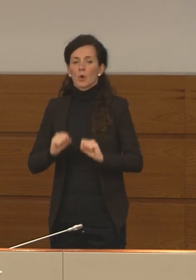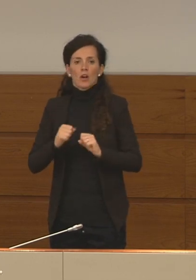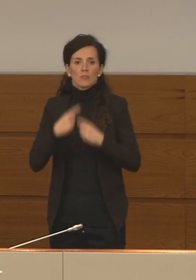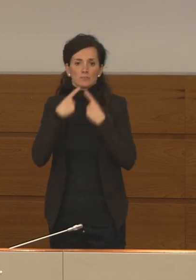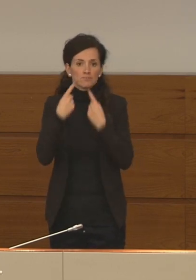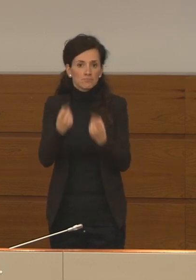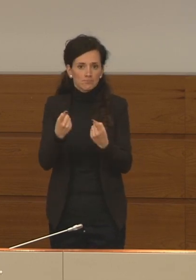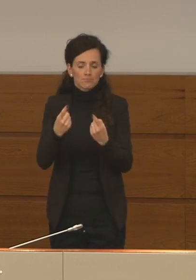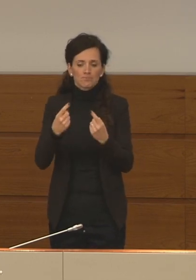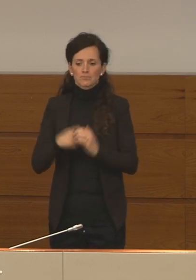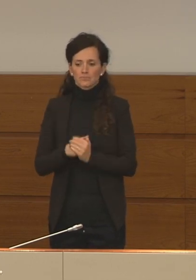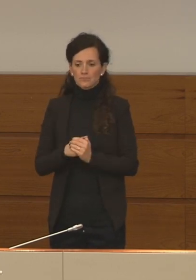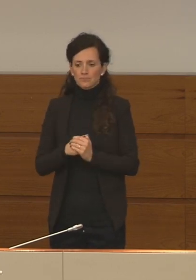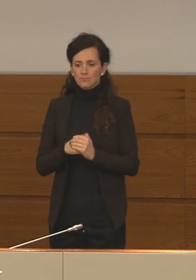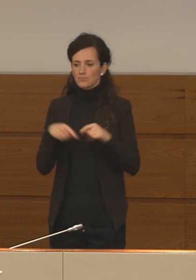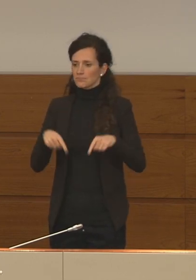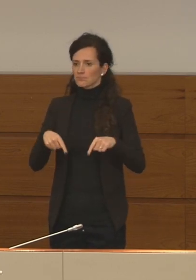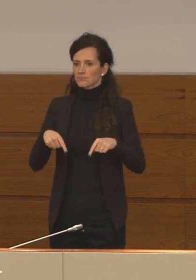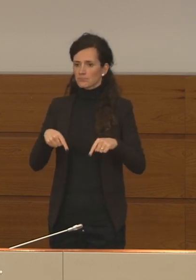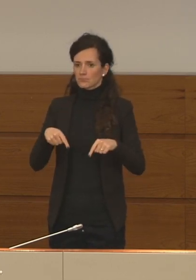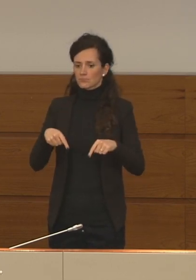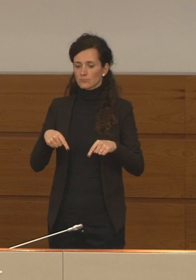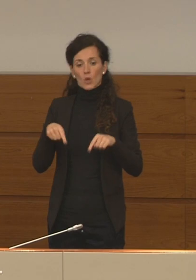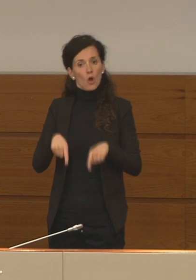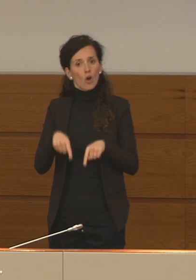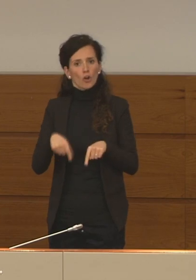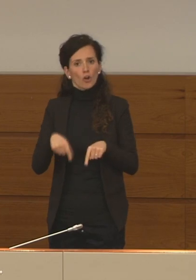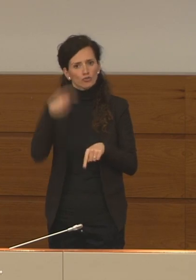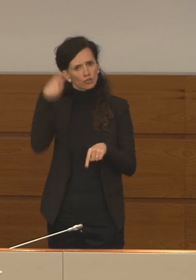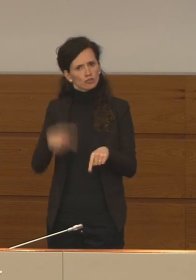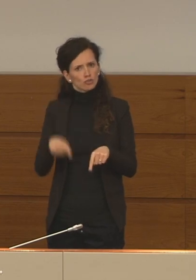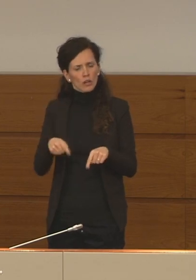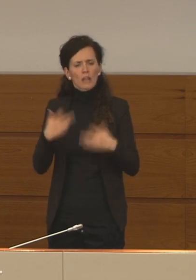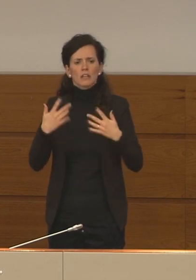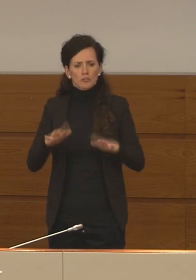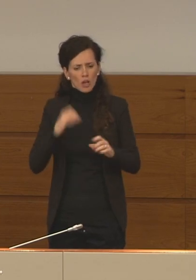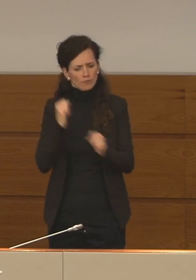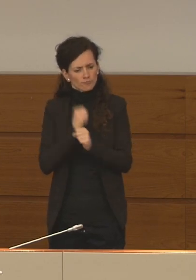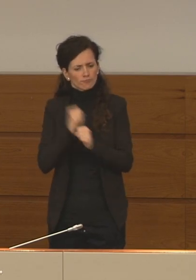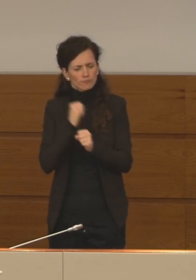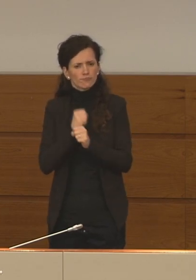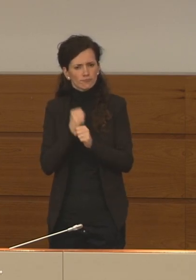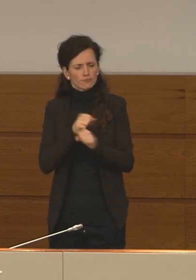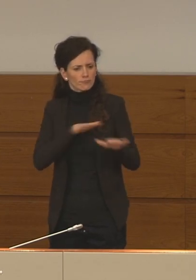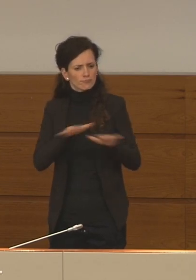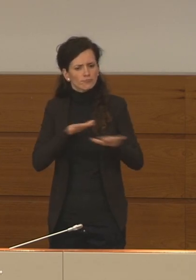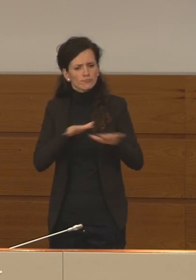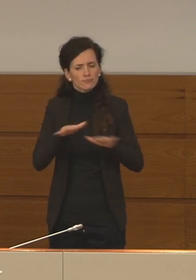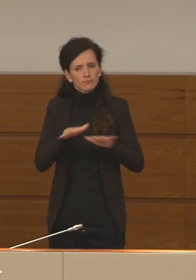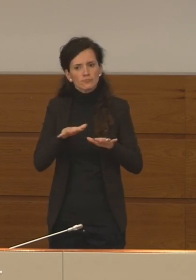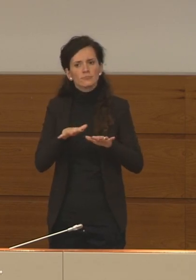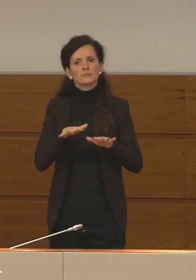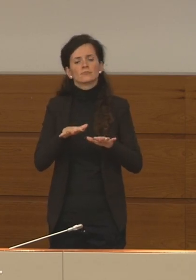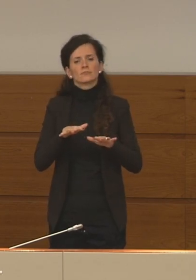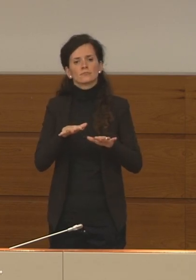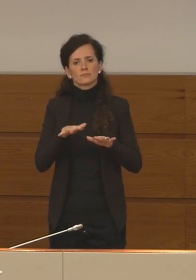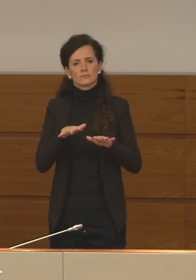giornata stanno lavorando alacremente attraverso anche acquisendo il consenso